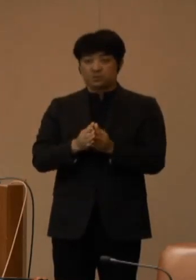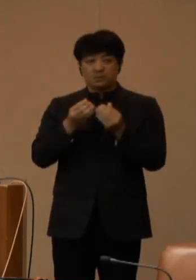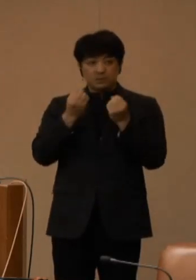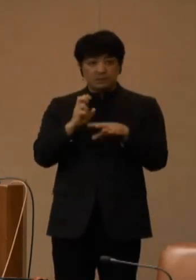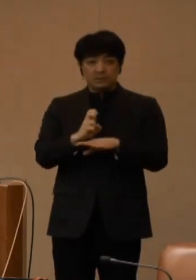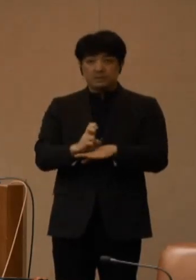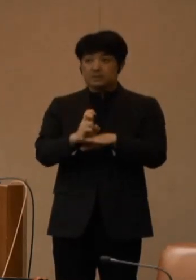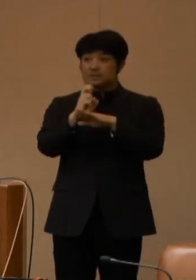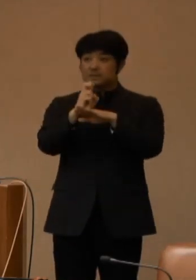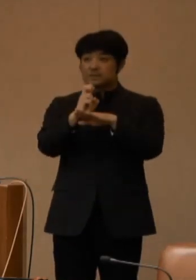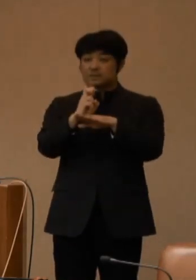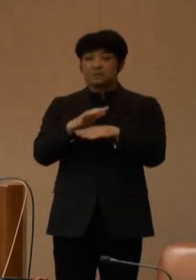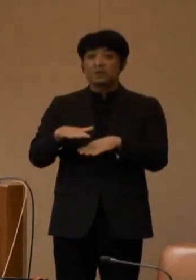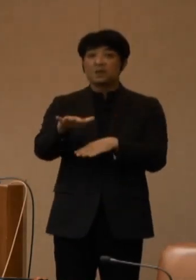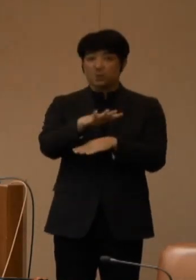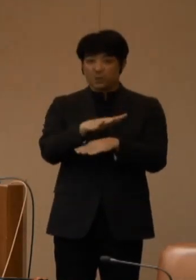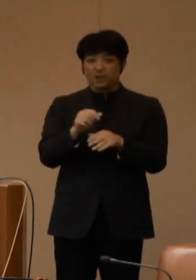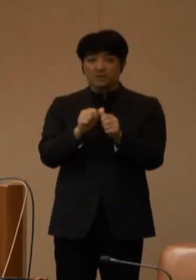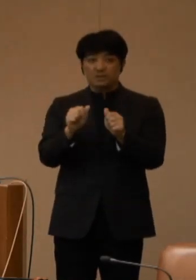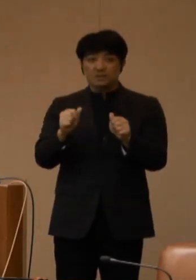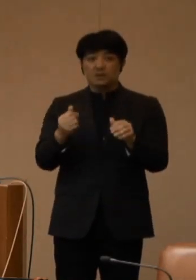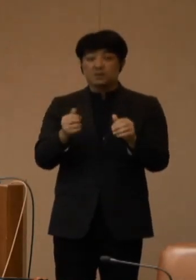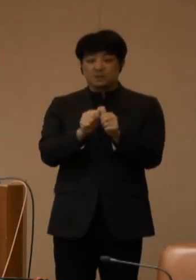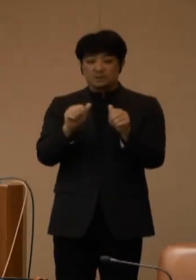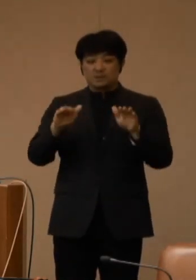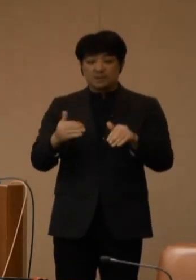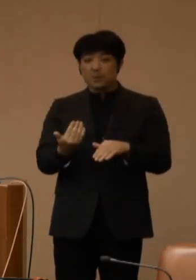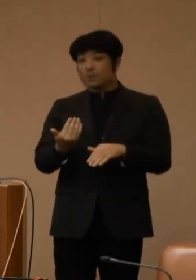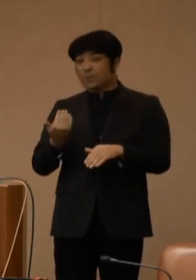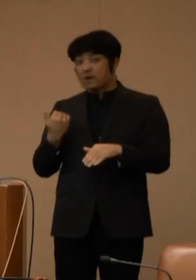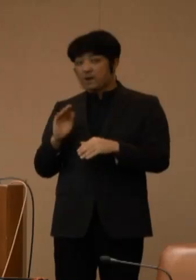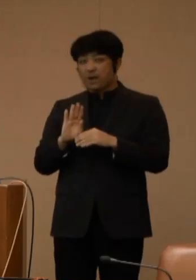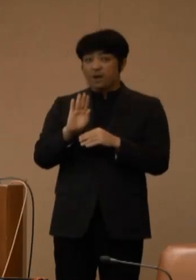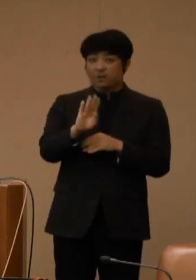式典の前、式典のあとの宴会への参加